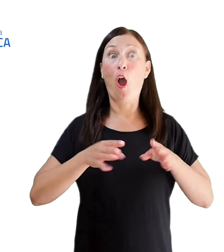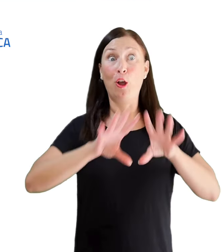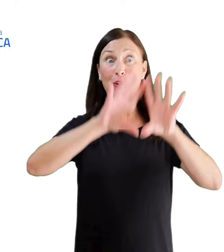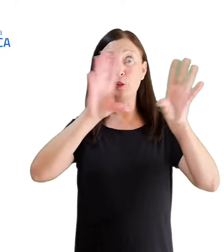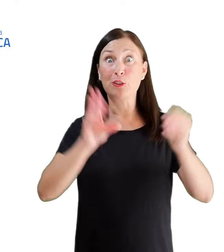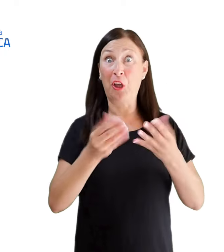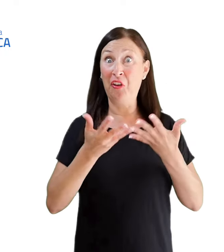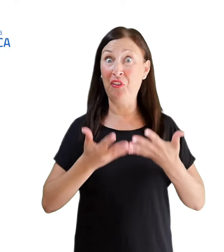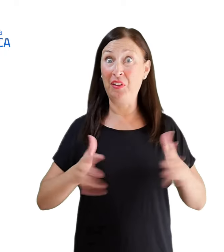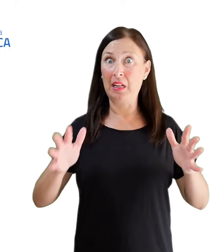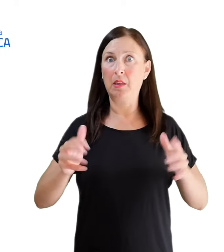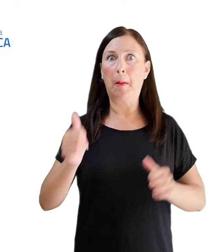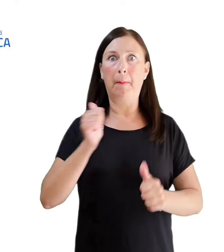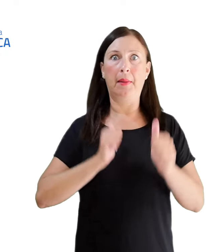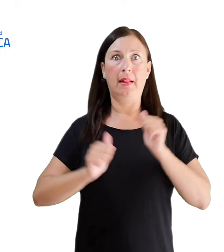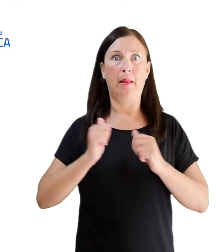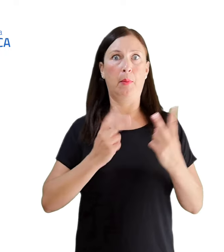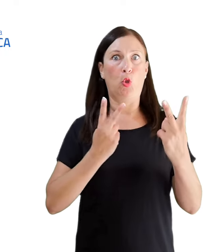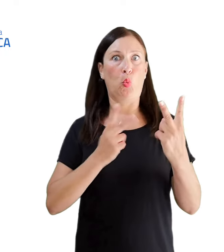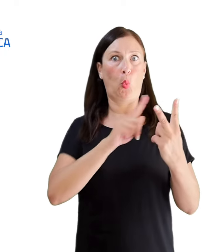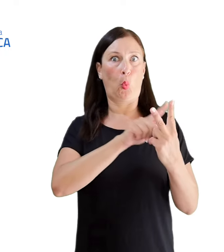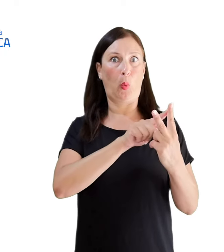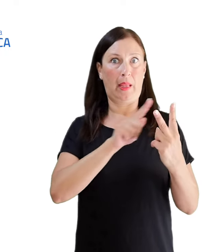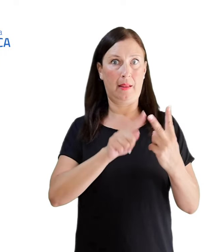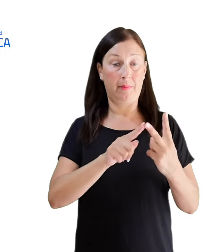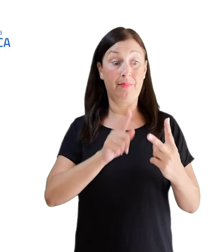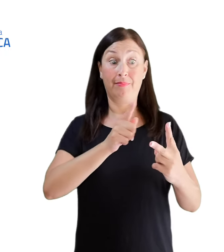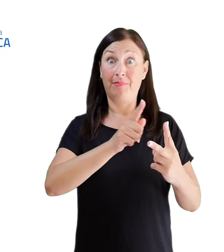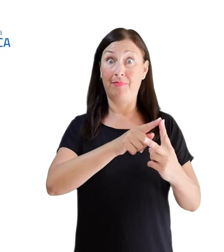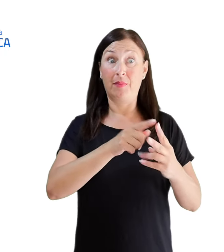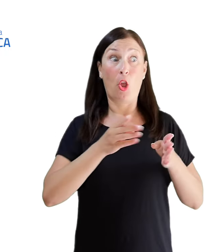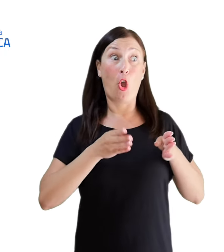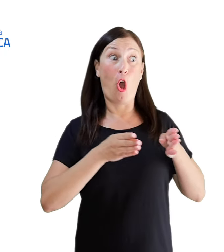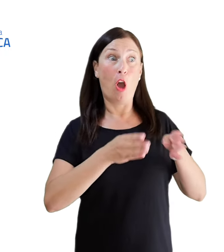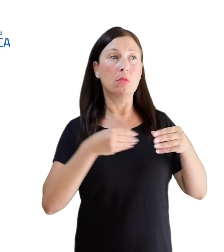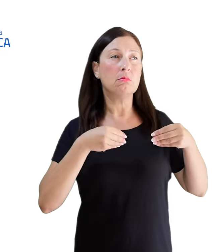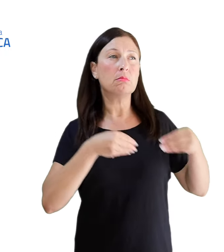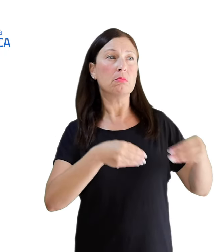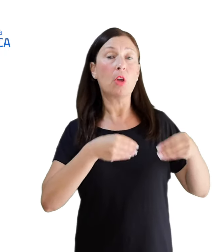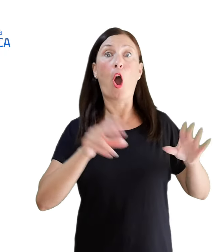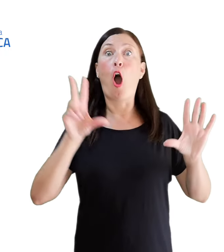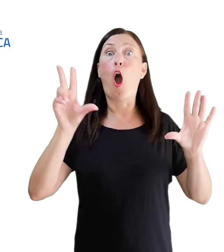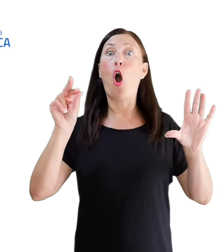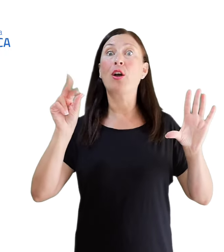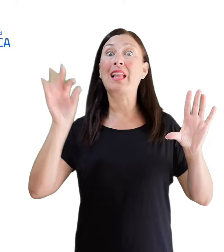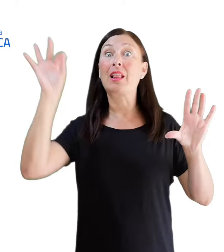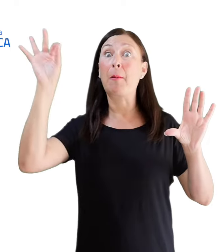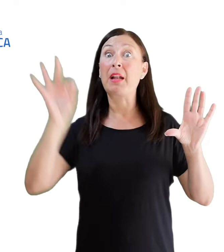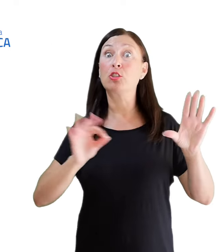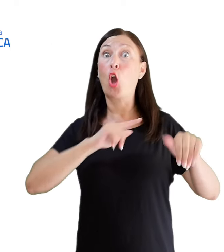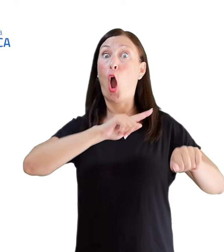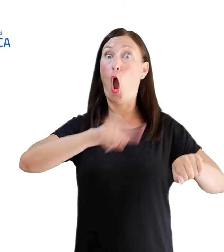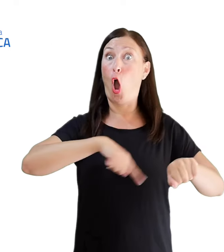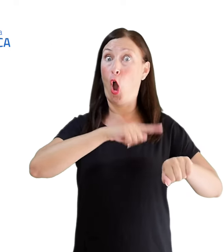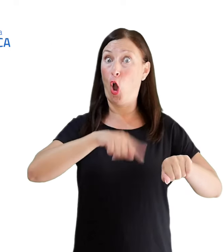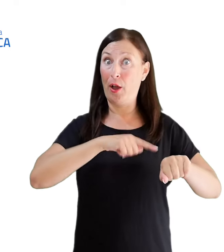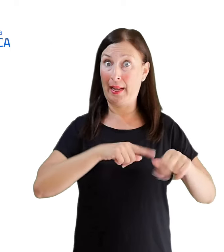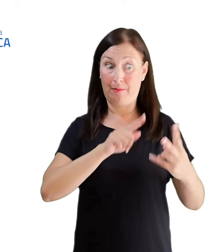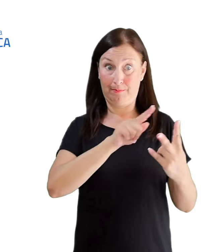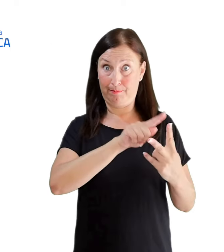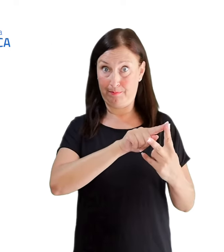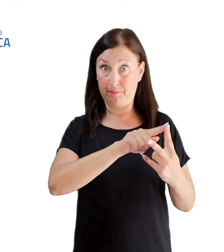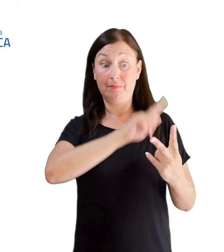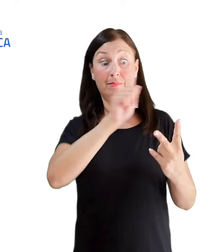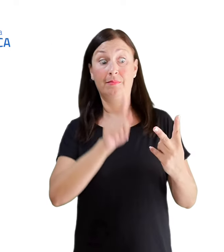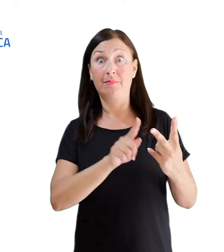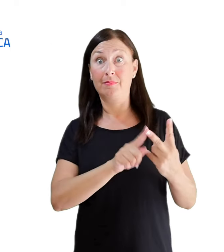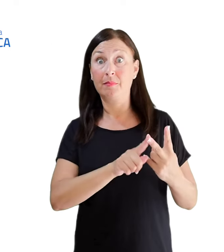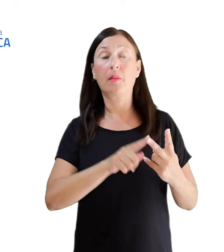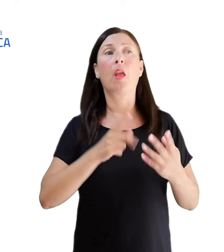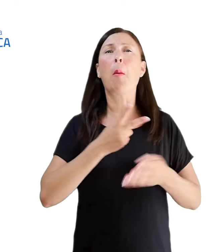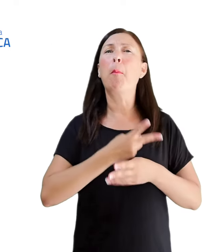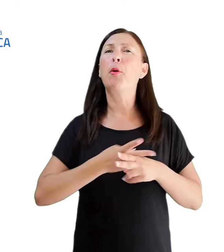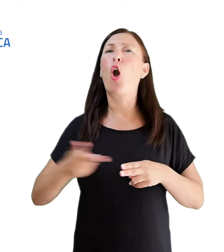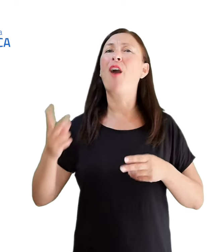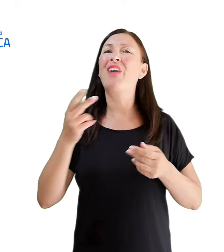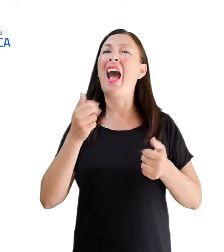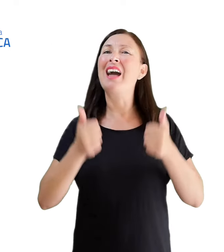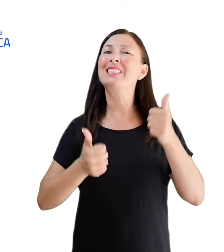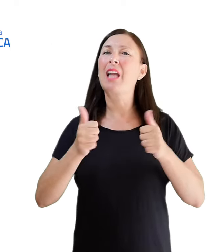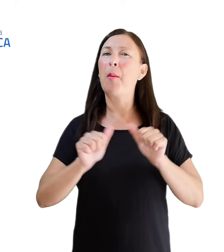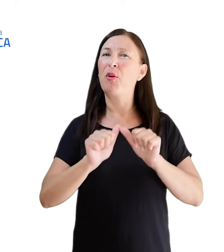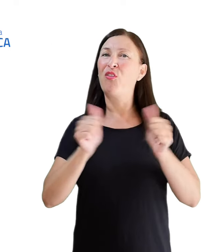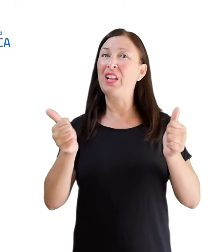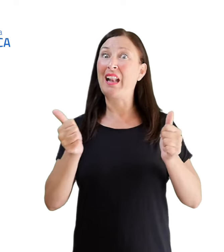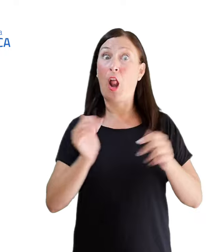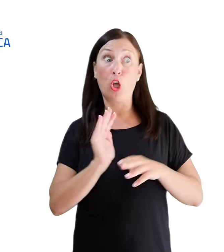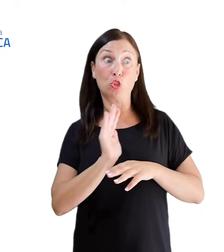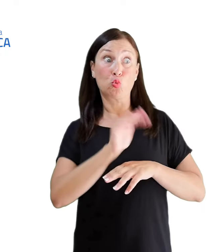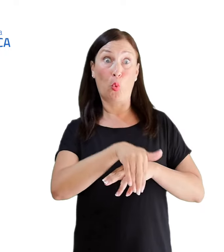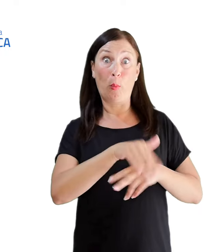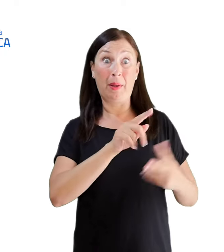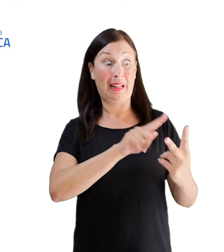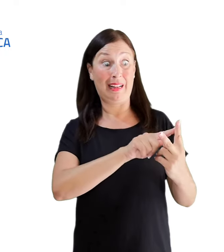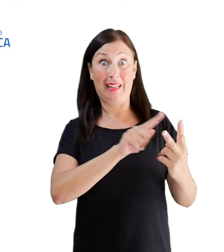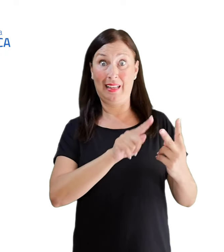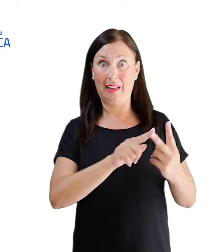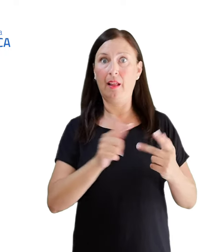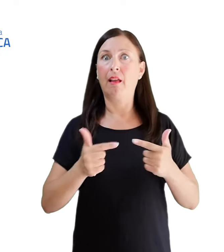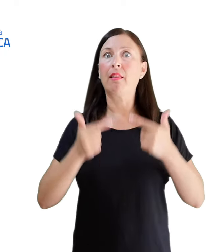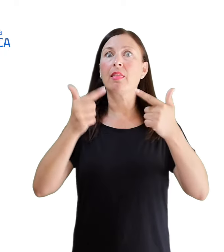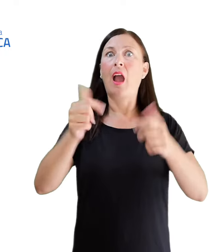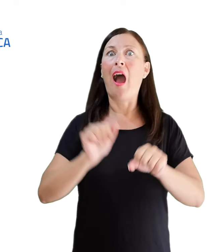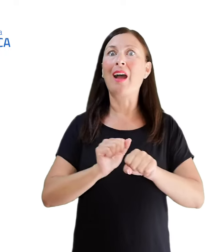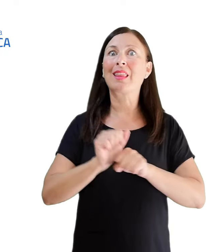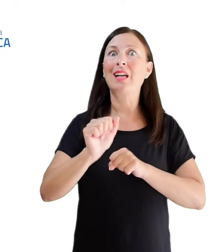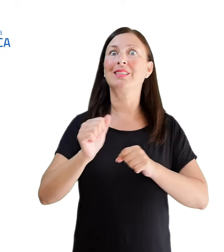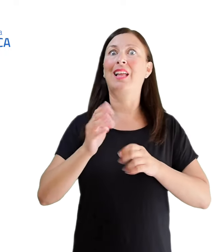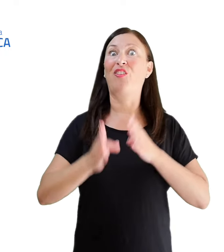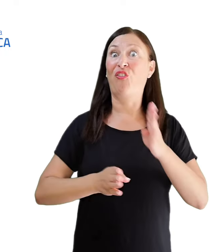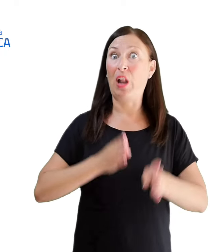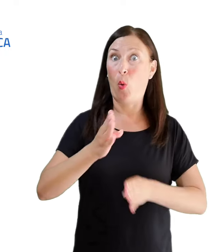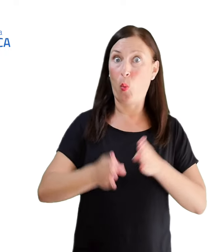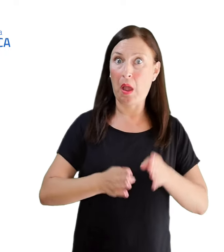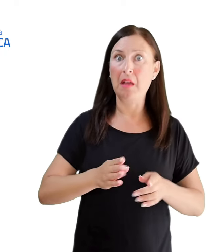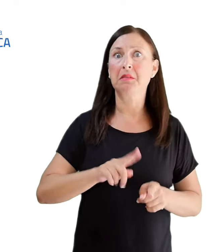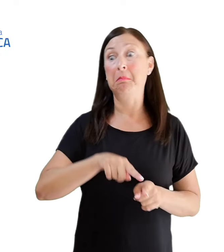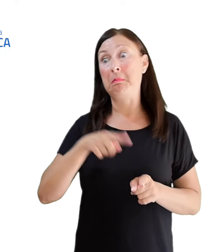Al termine del corso ci saranno due esami, biosgna partecipare almeno all'80% delle ore, prova dell'esame finale se superato consegna l'attestato di frequenza e